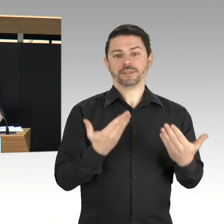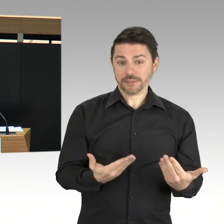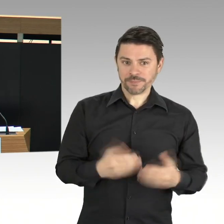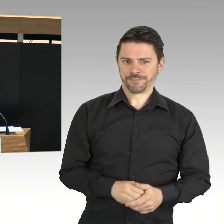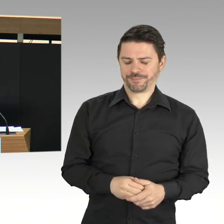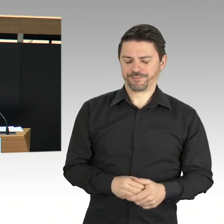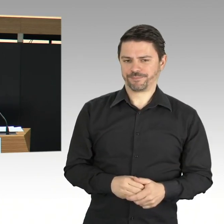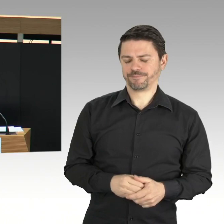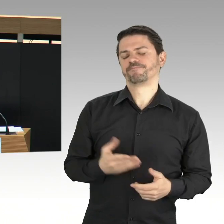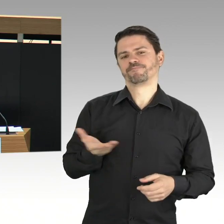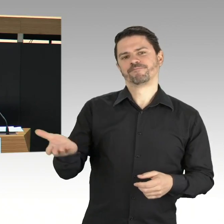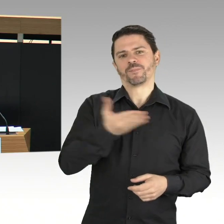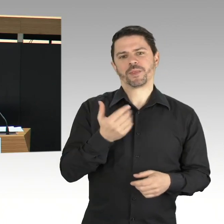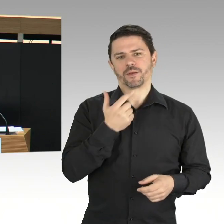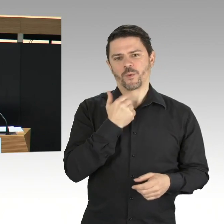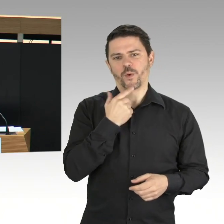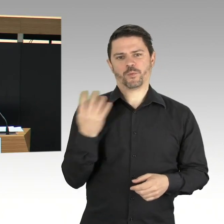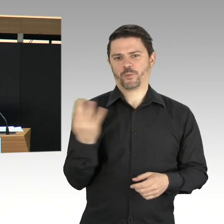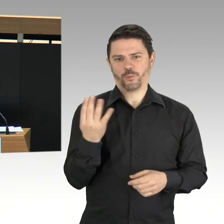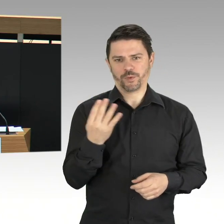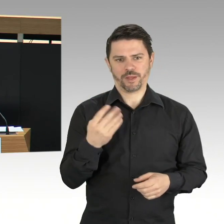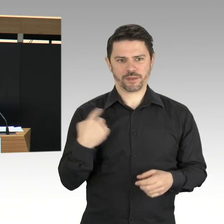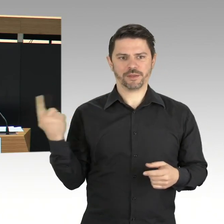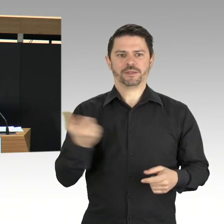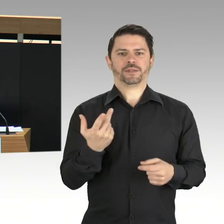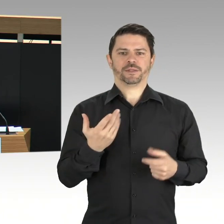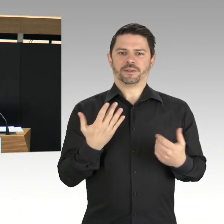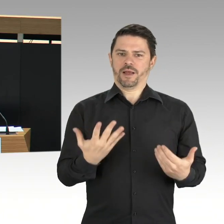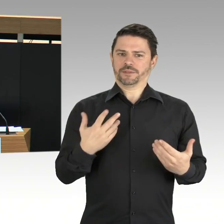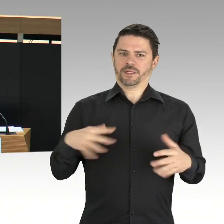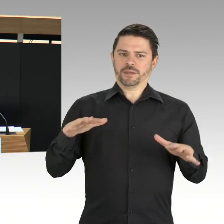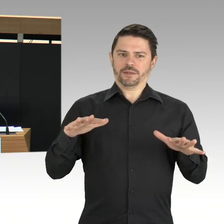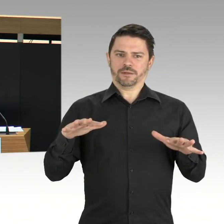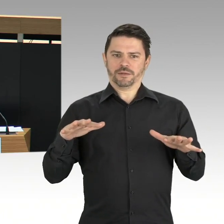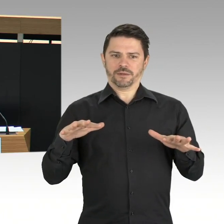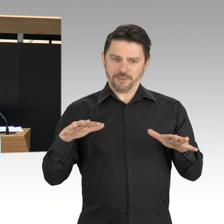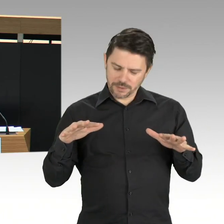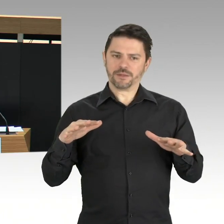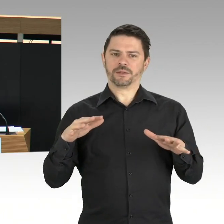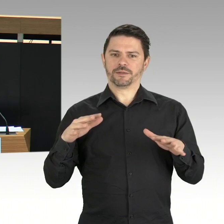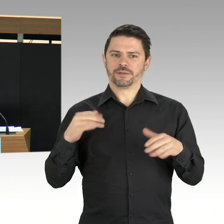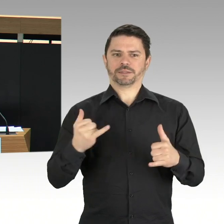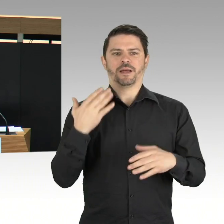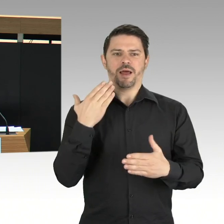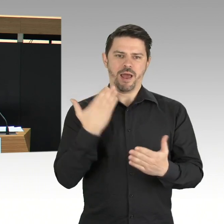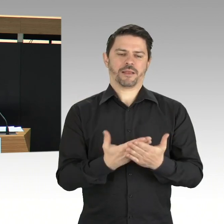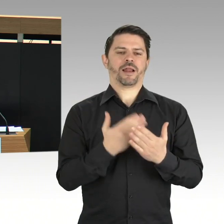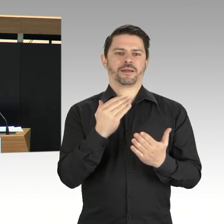wir werden weiterkämpfen, wir werden kämpfen um eine gute Umsetzung, wir werden so viel Personal zur Verfügung stellen, wie es geht.